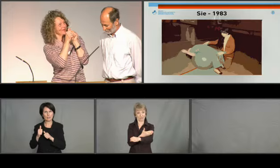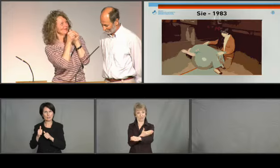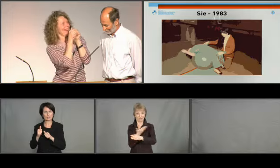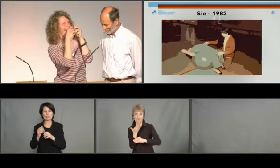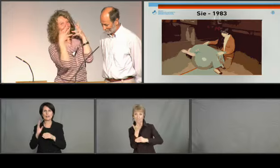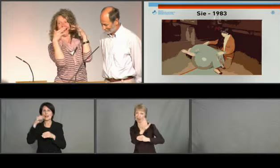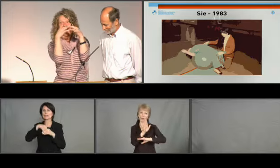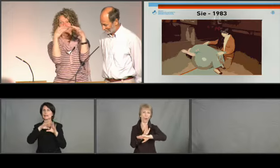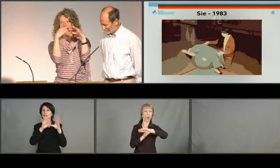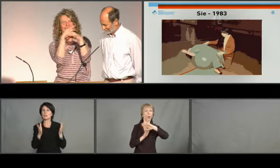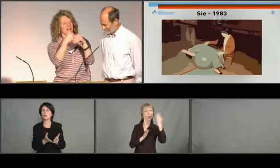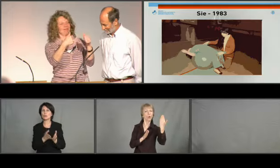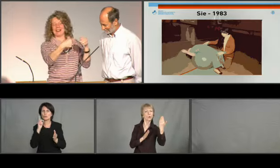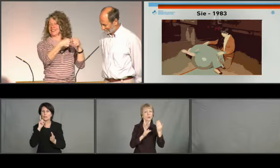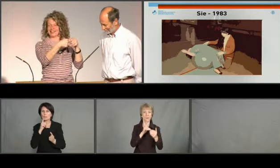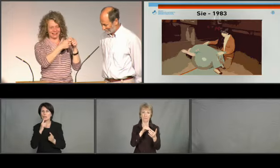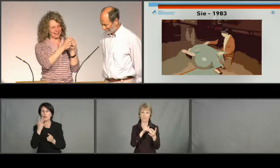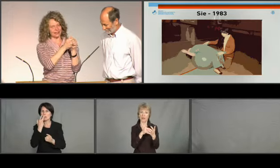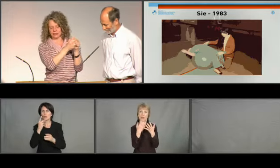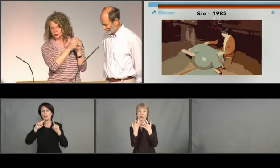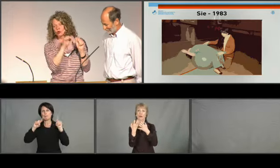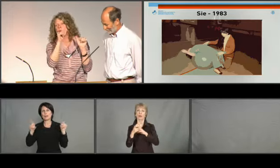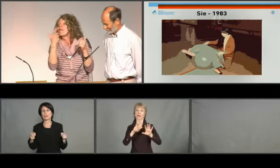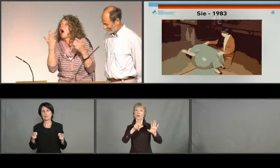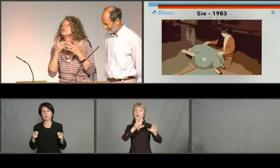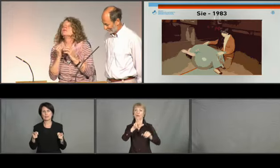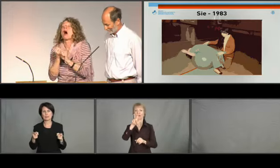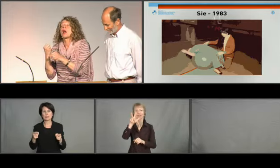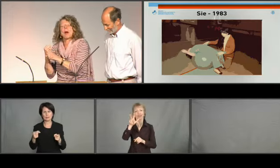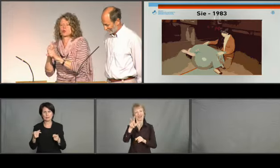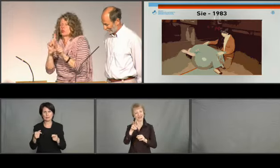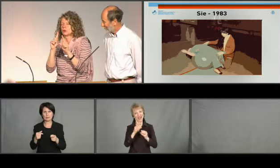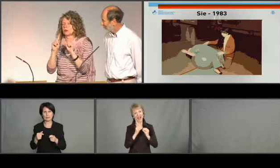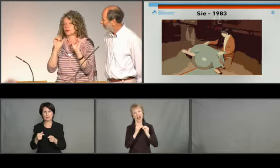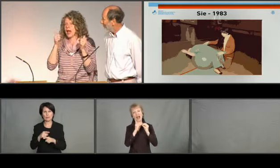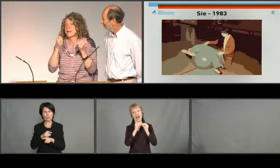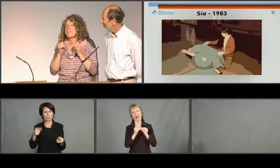und verliebt und sie haben eine Europareise